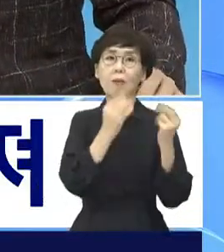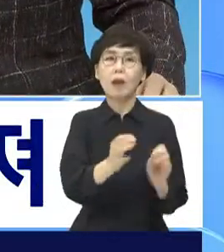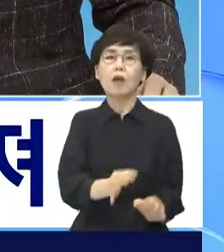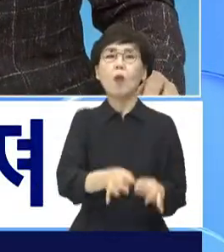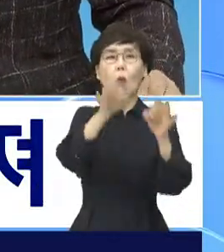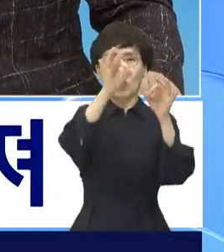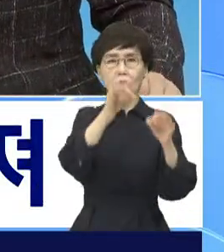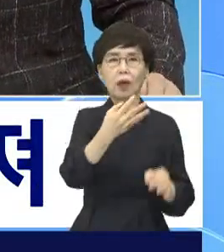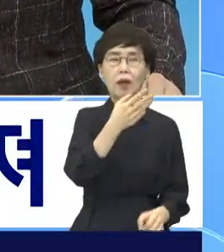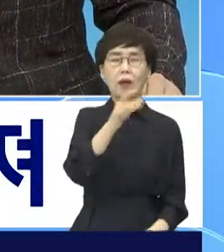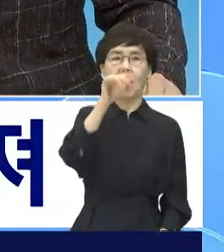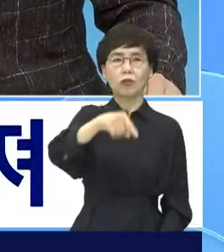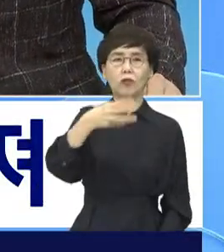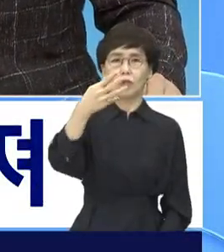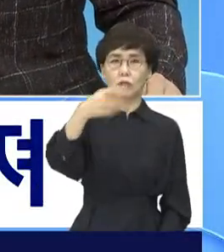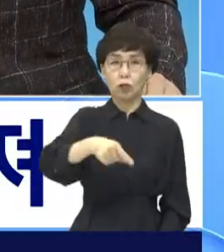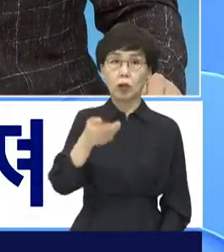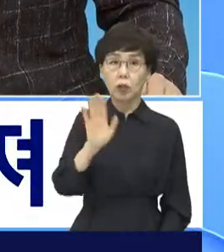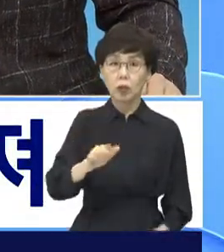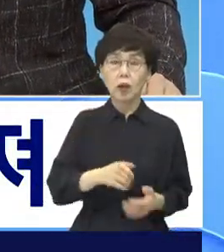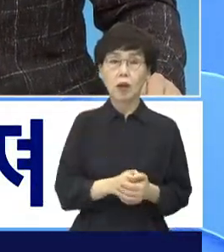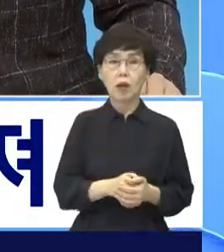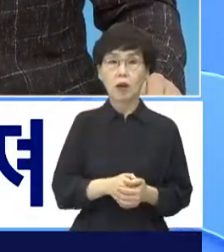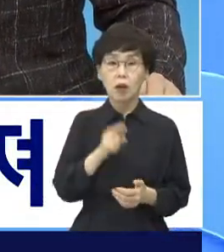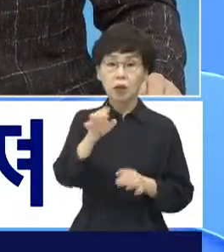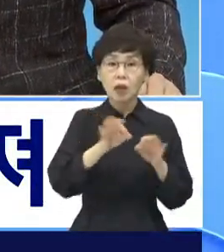한데 최근 관련 상인들 울상을 짓고 있습니다.